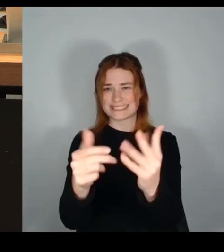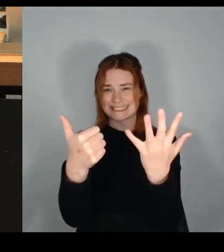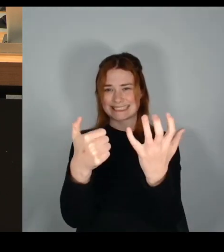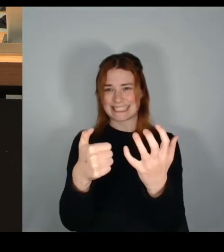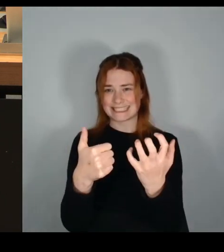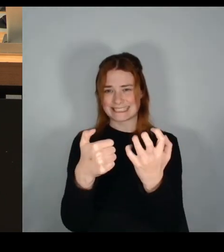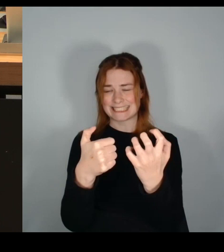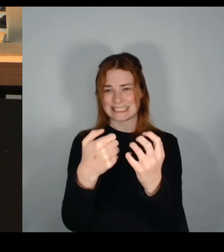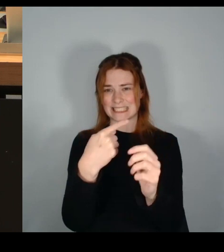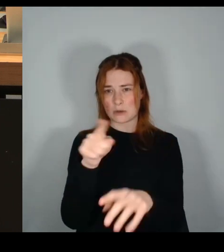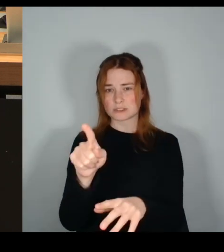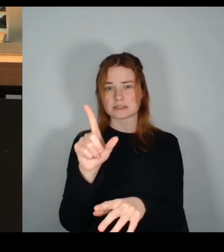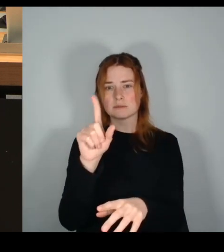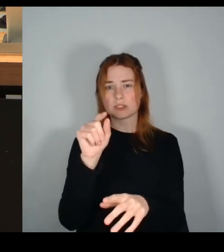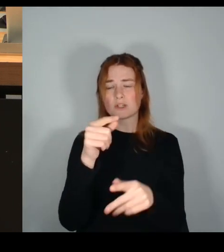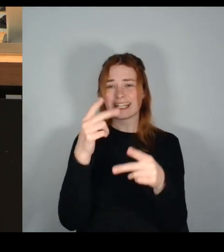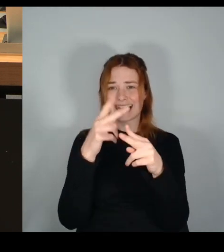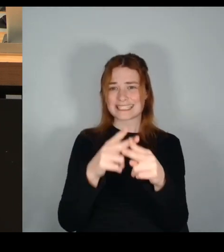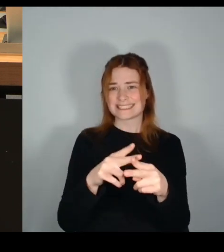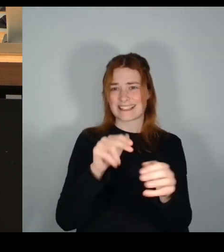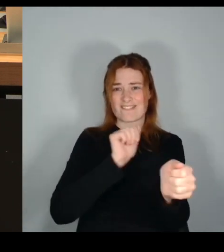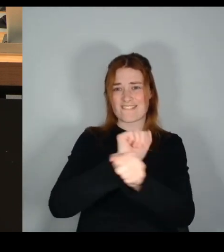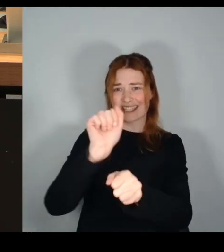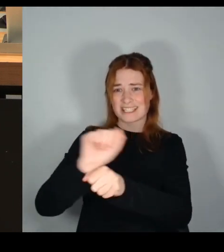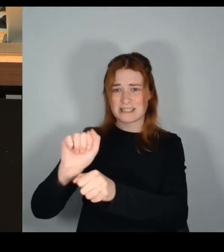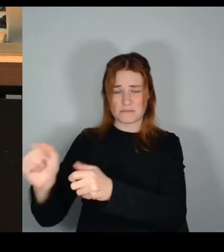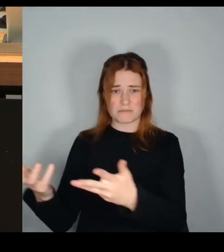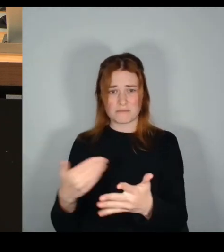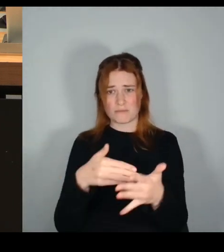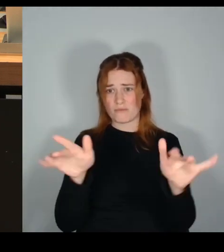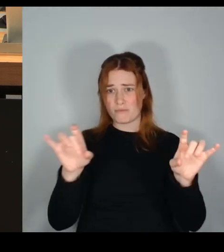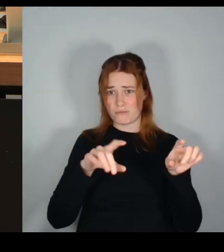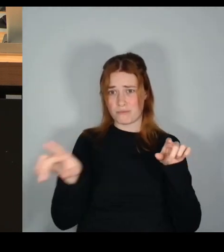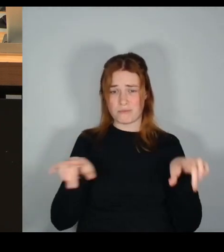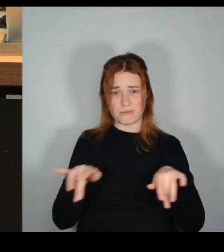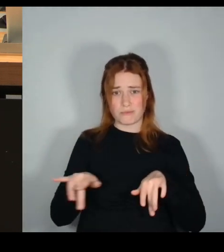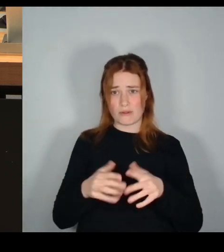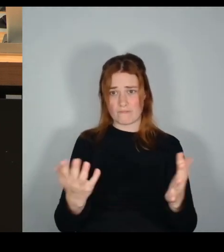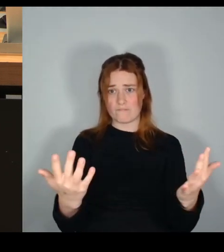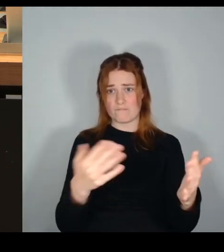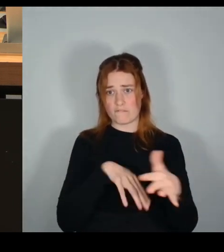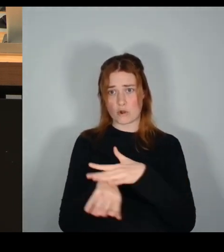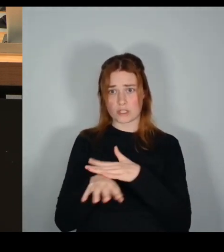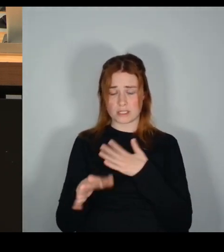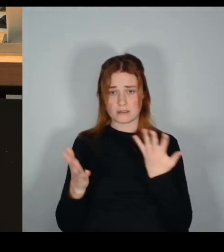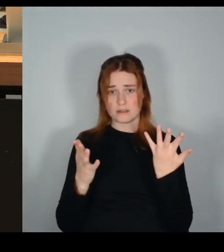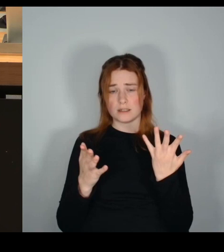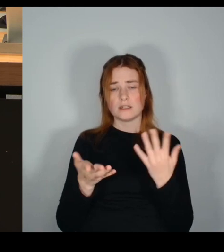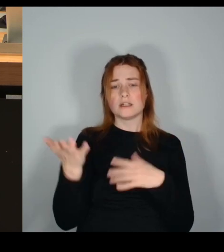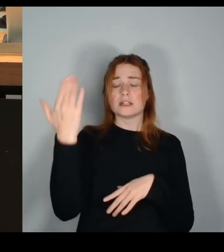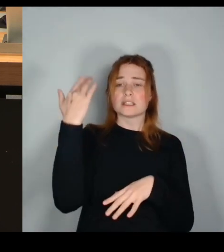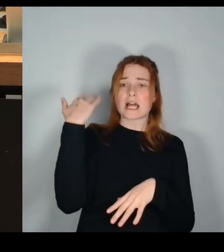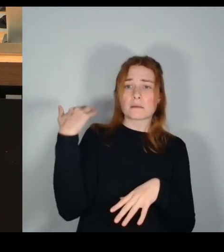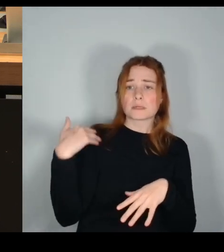überlege Ich hatte vor einiger Zeit schon ein bisschen was her gelesen, dass eine Jesidin die Opfer dieses unfassbaren Verbrechens wurde,